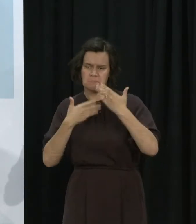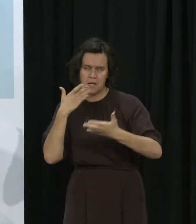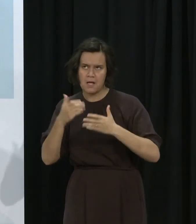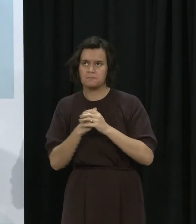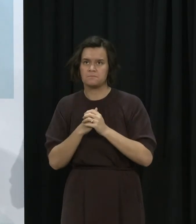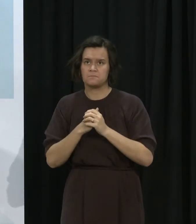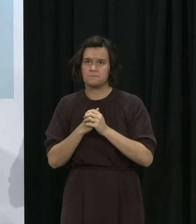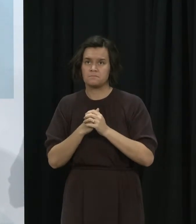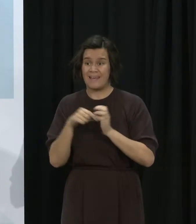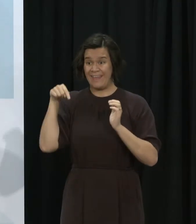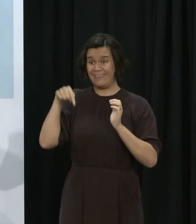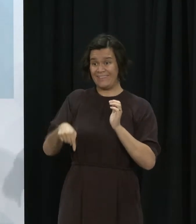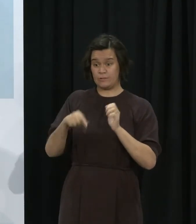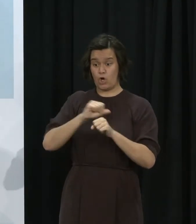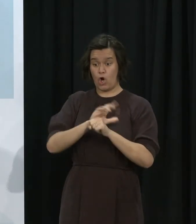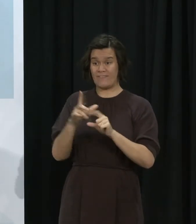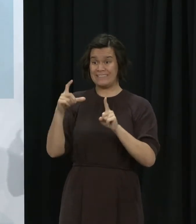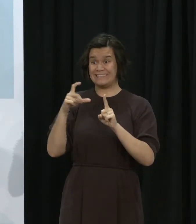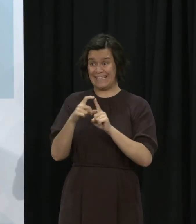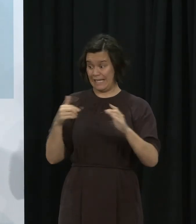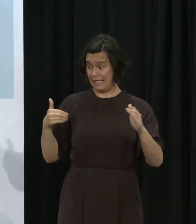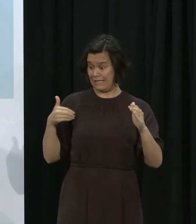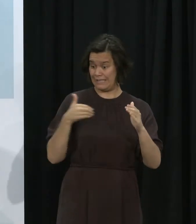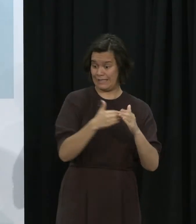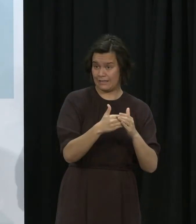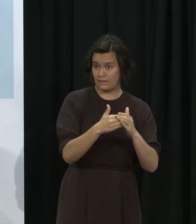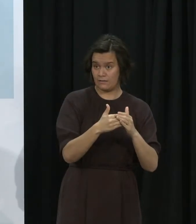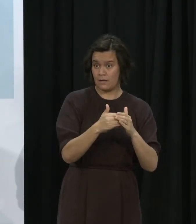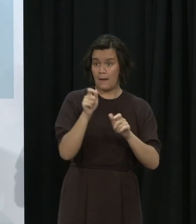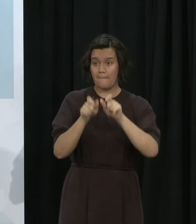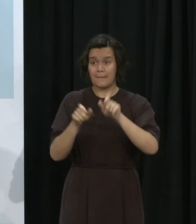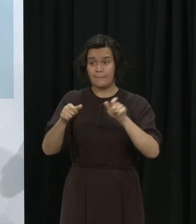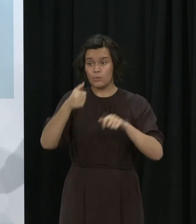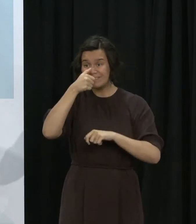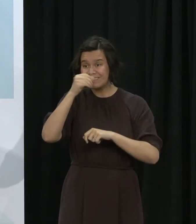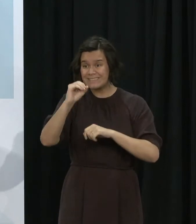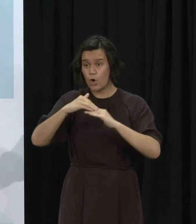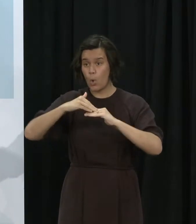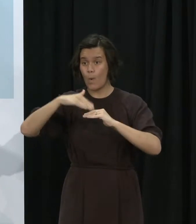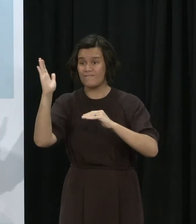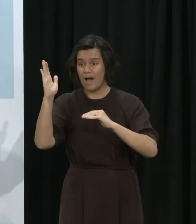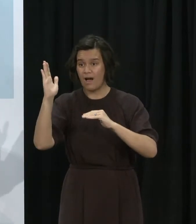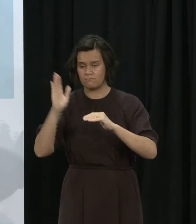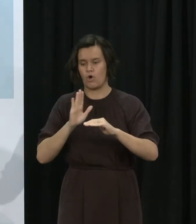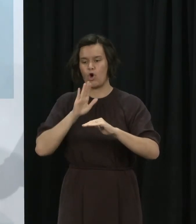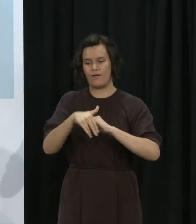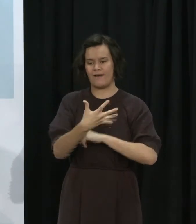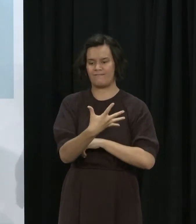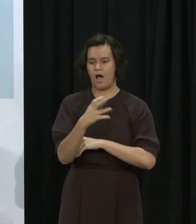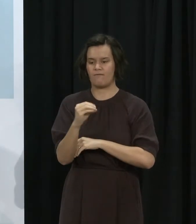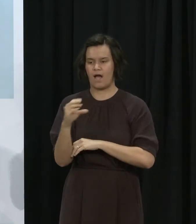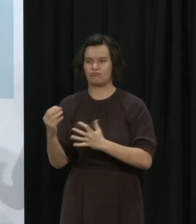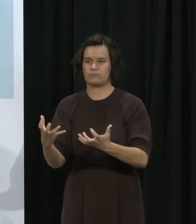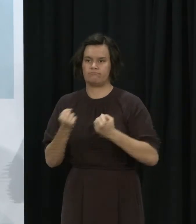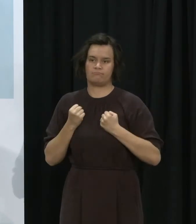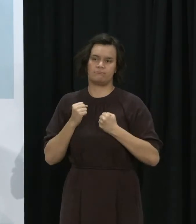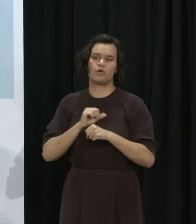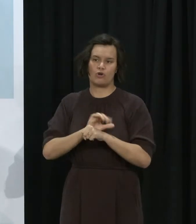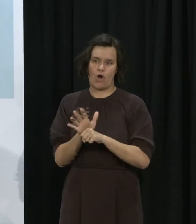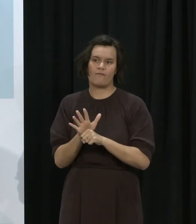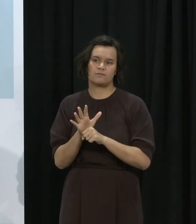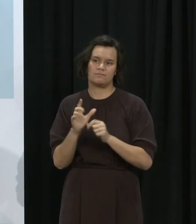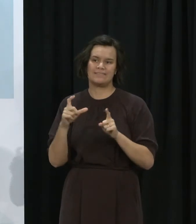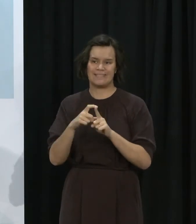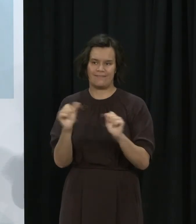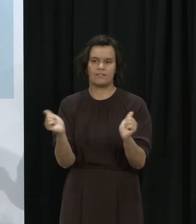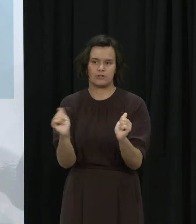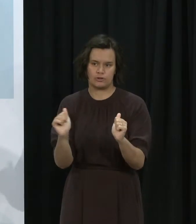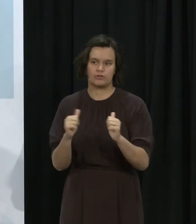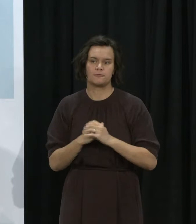kua pangia me COVID 19 me tenei